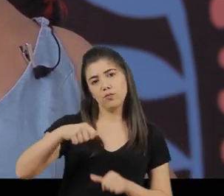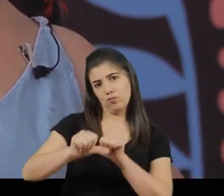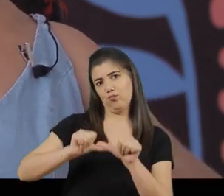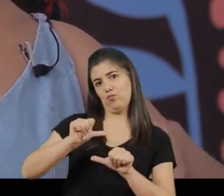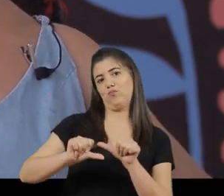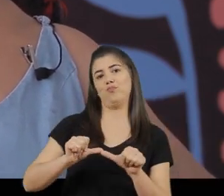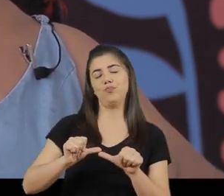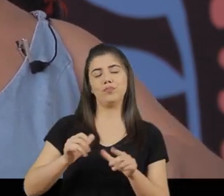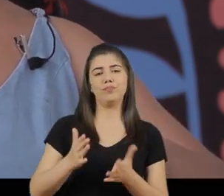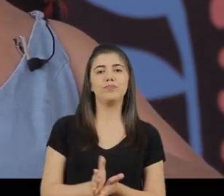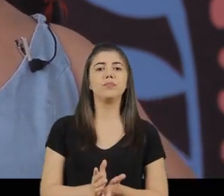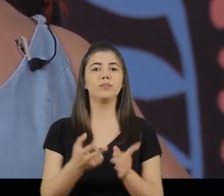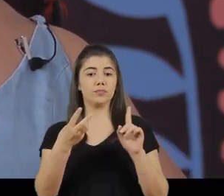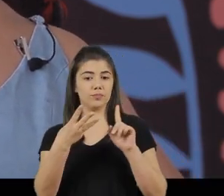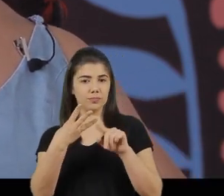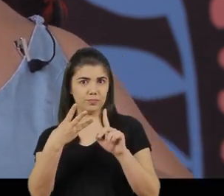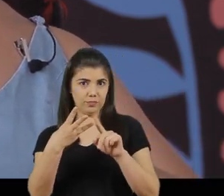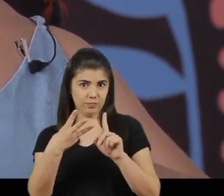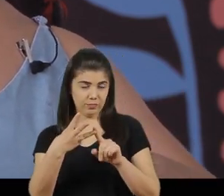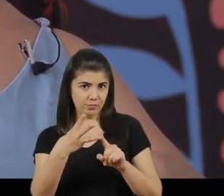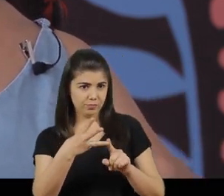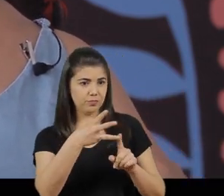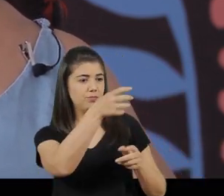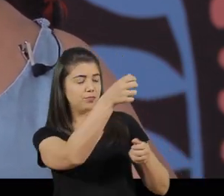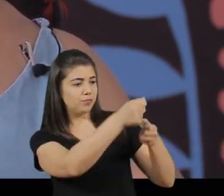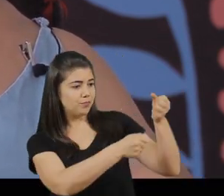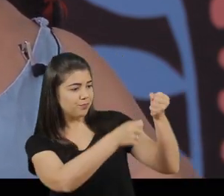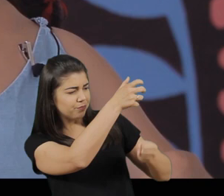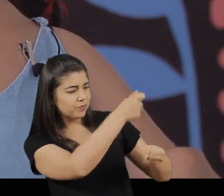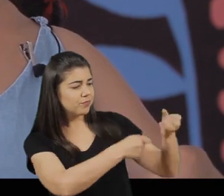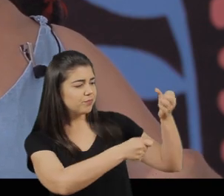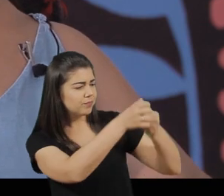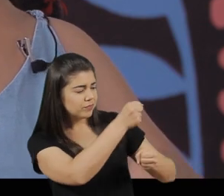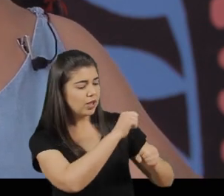abrir, também uma janela de mais fácil acesso para abrir.